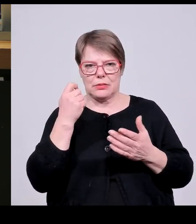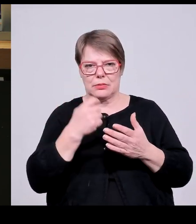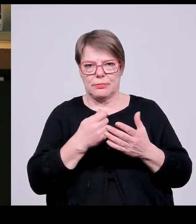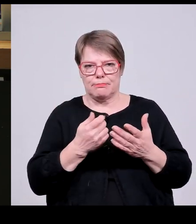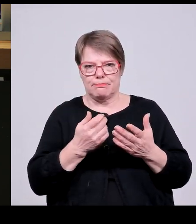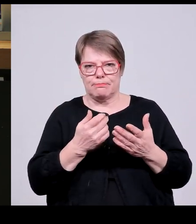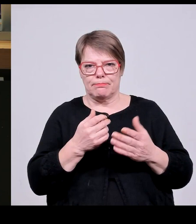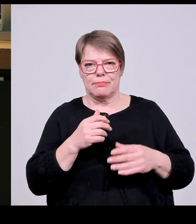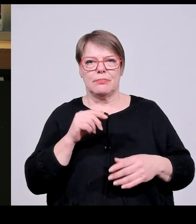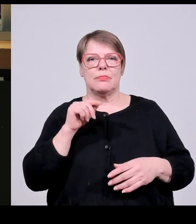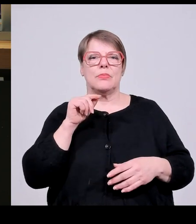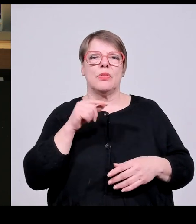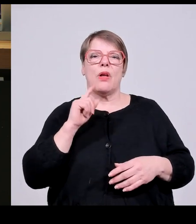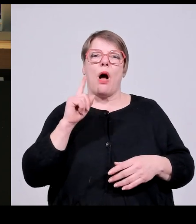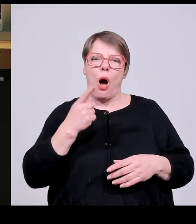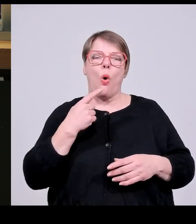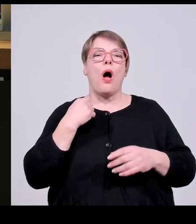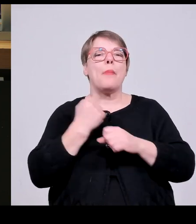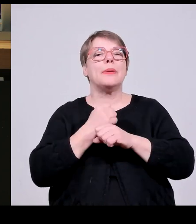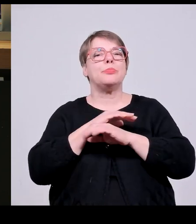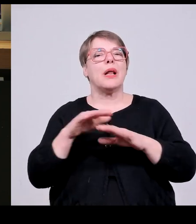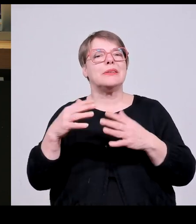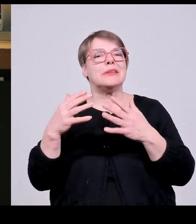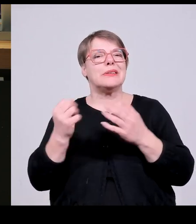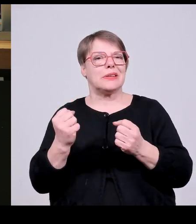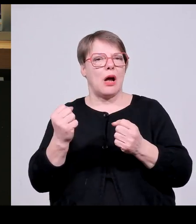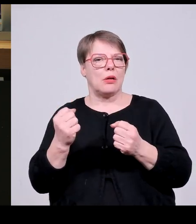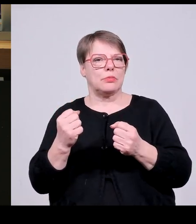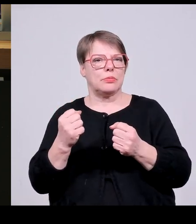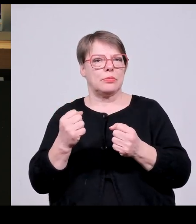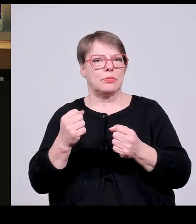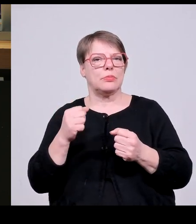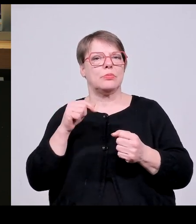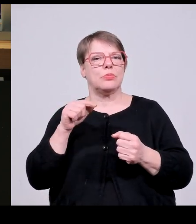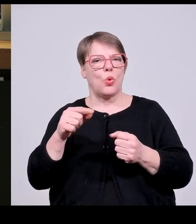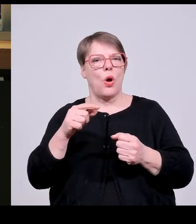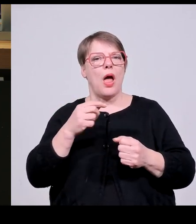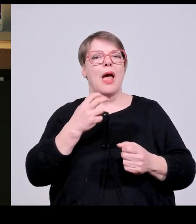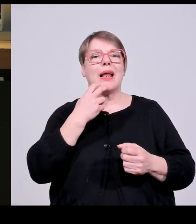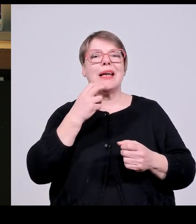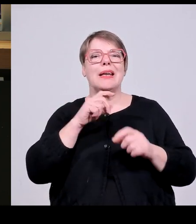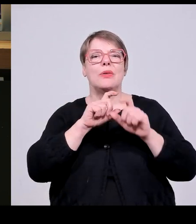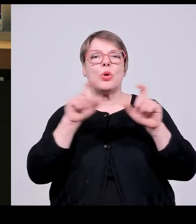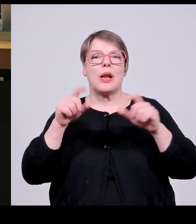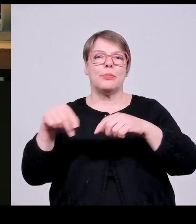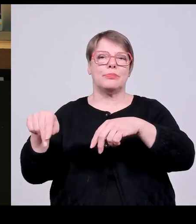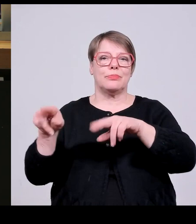zahlreichen und weitergehen, Ziele für die Energiewende Klimaschutz aktiv umsetzen zu können und Berlin zu einem